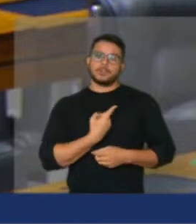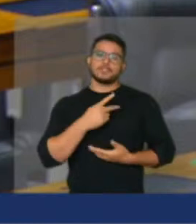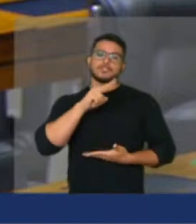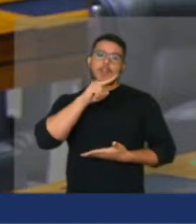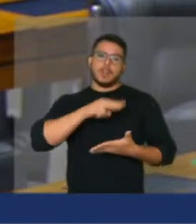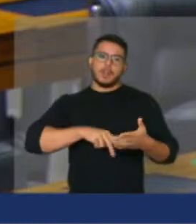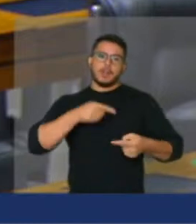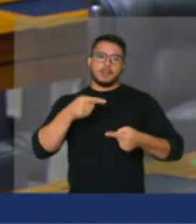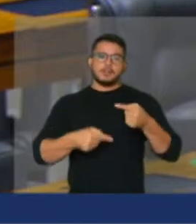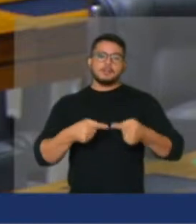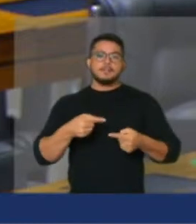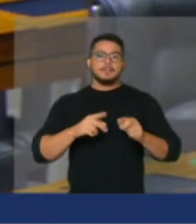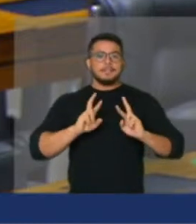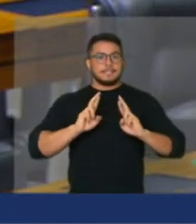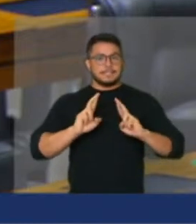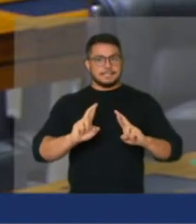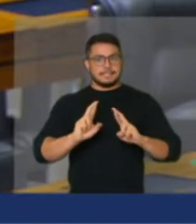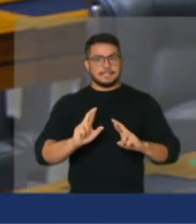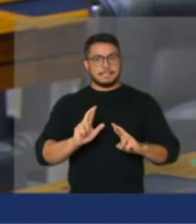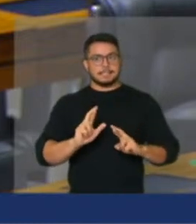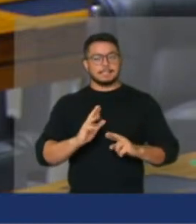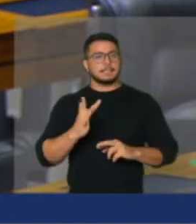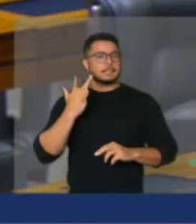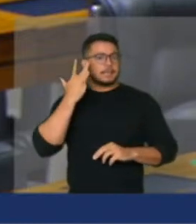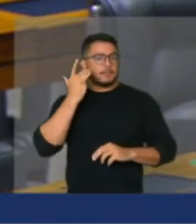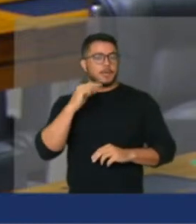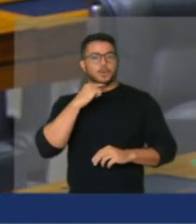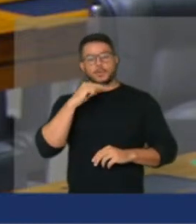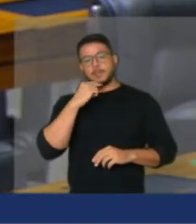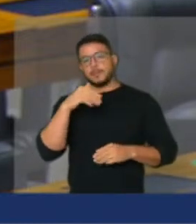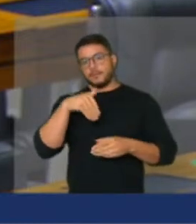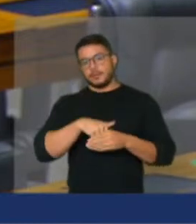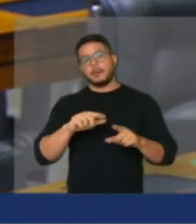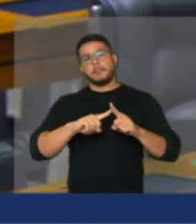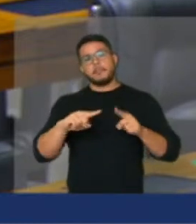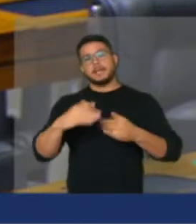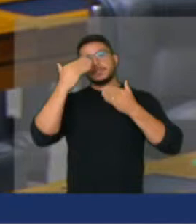RECONHECENDO QUE ONTEM, DE FATO, FOI DADA DIVULGAÇÃO DA PAUTA DE HOJE. -- [PRESIDENTE]: EU...